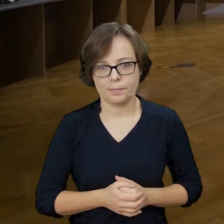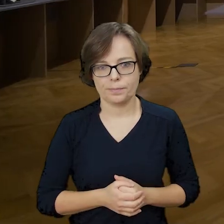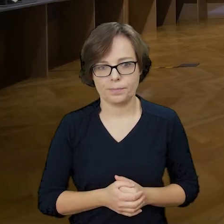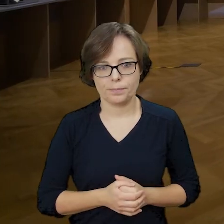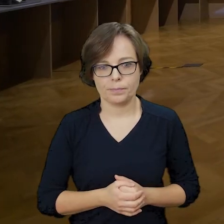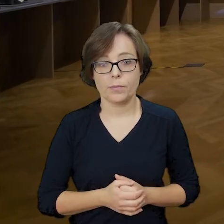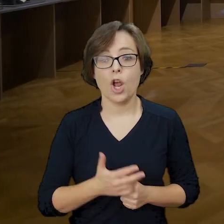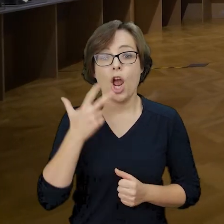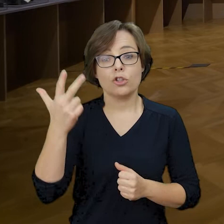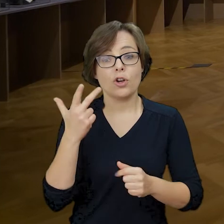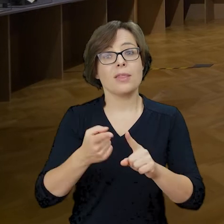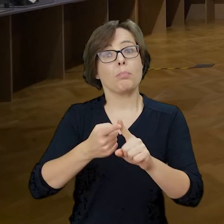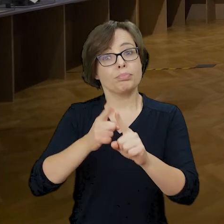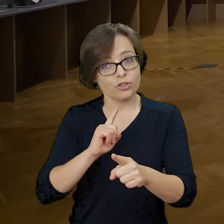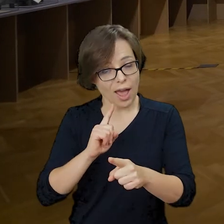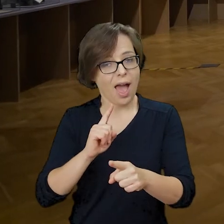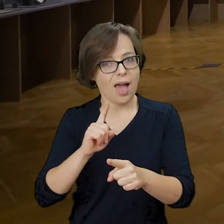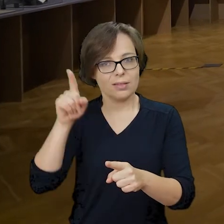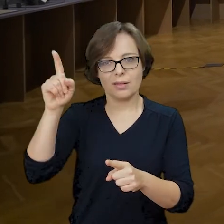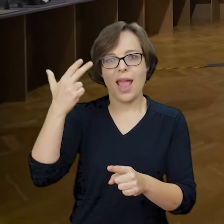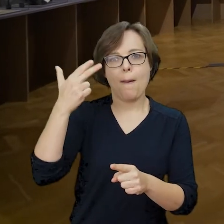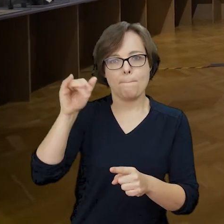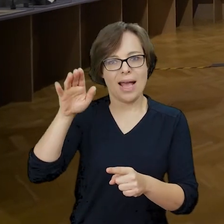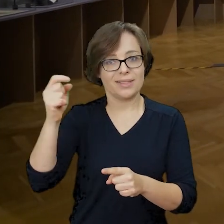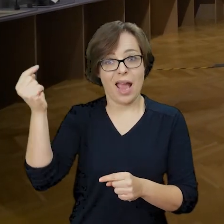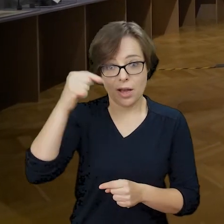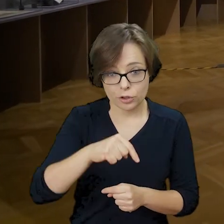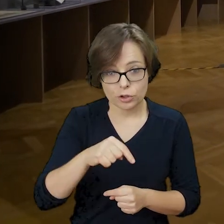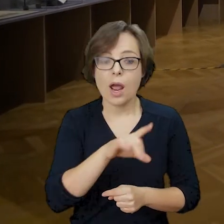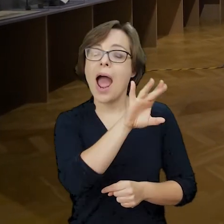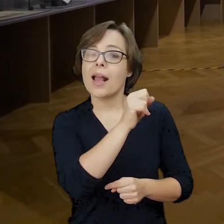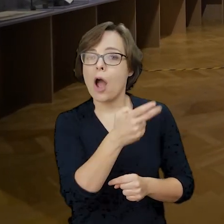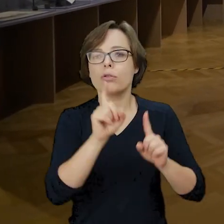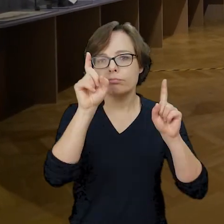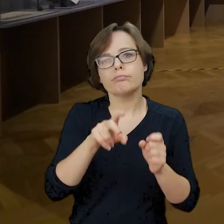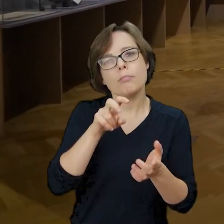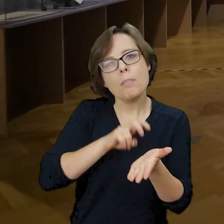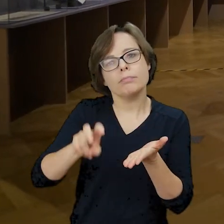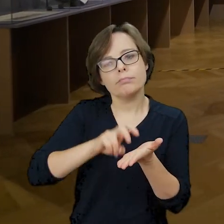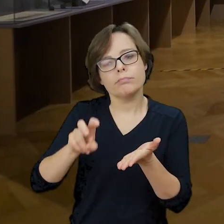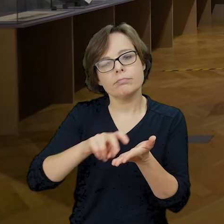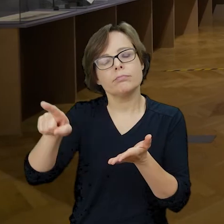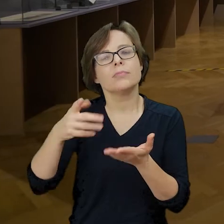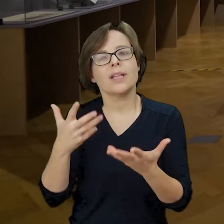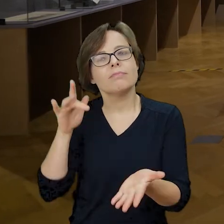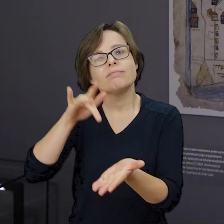Trzy lata przed tym zapowiadanym przełomem mesjańskim. Gaon wyrusza na pielgrzymkę do Ziemi Izraela.